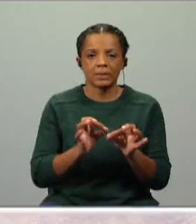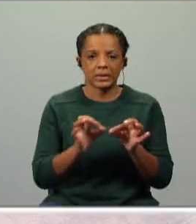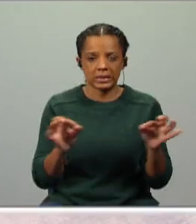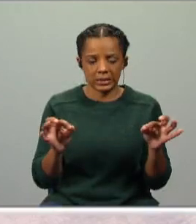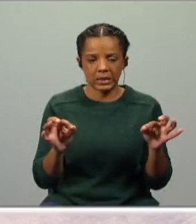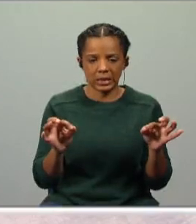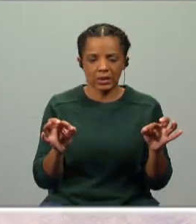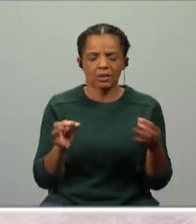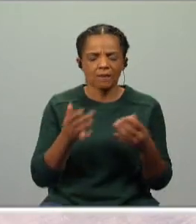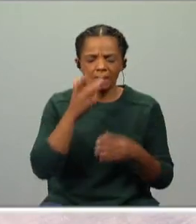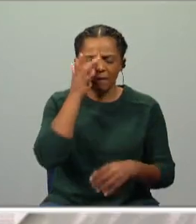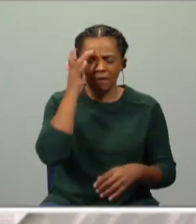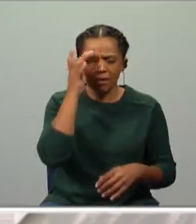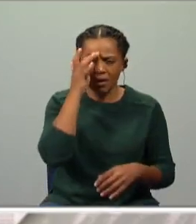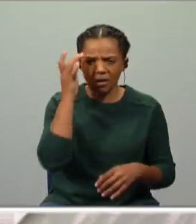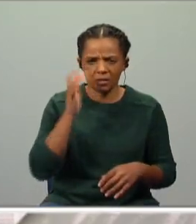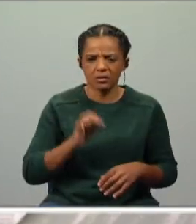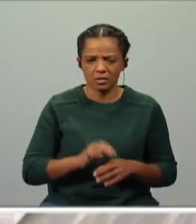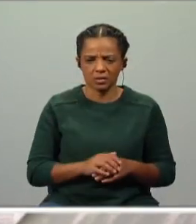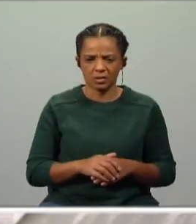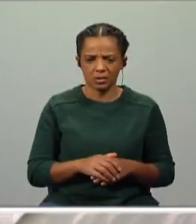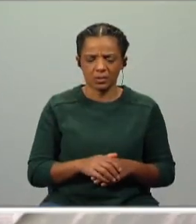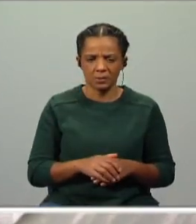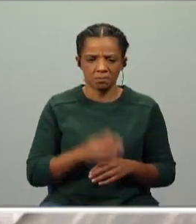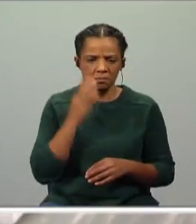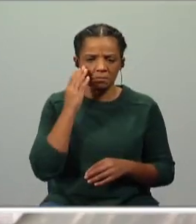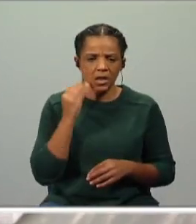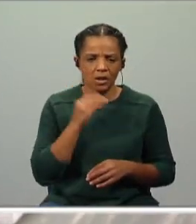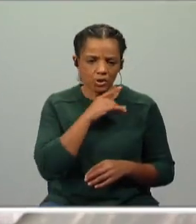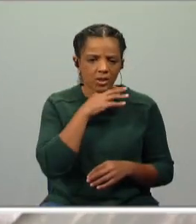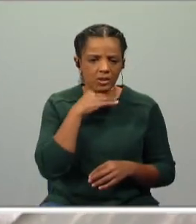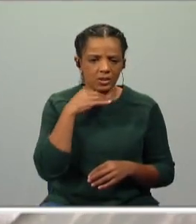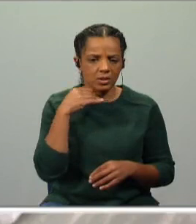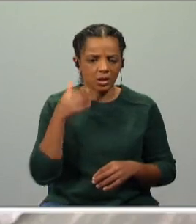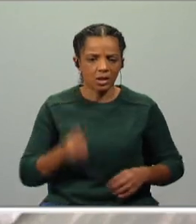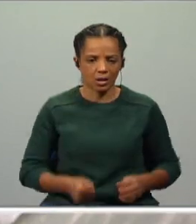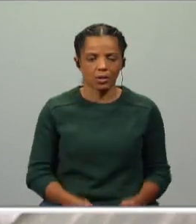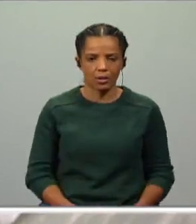muito fácil. E acho que fica muito engraçado para darem